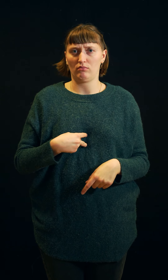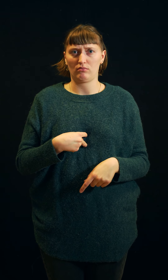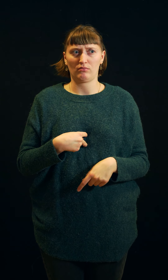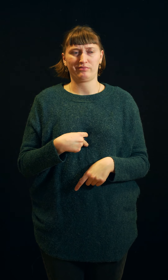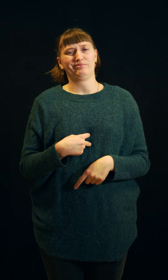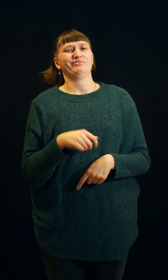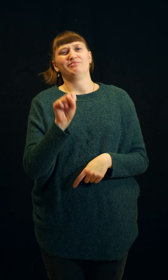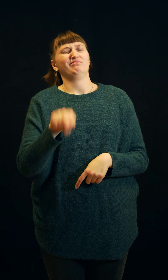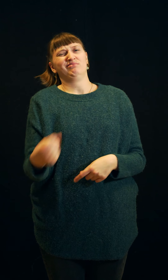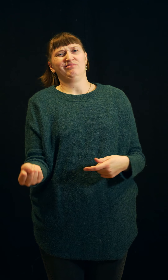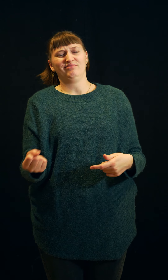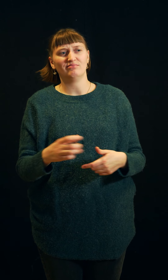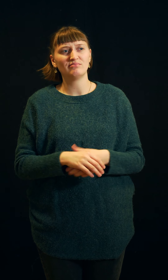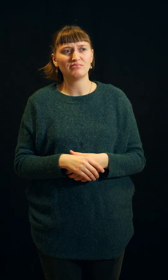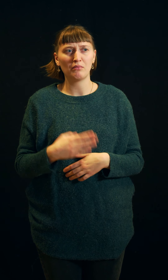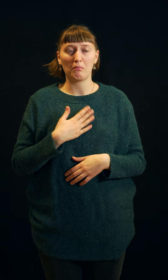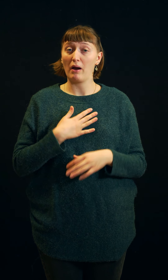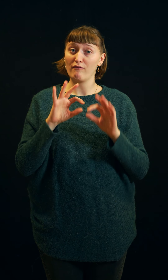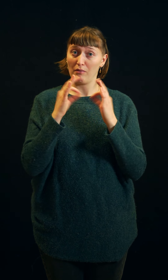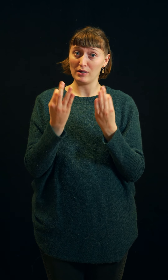kann echt nicht sein, dass man sich seine Fehler mal eingesteht